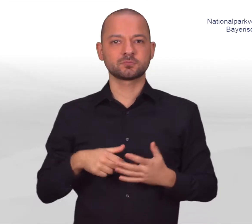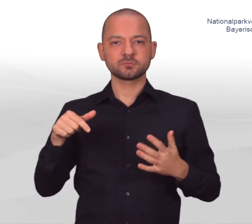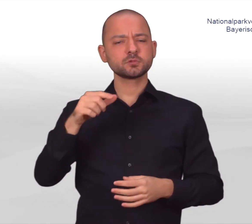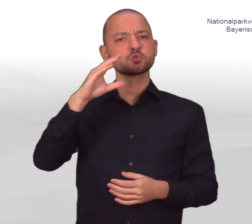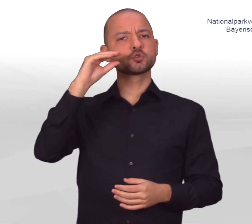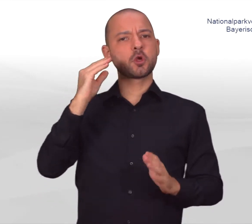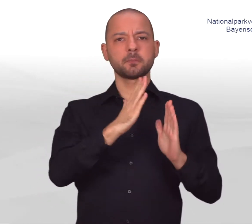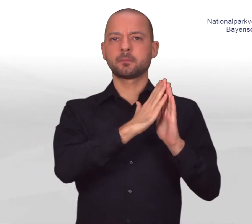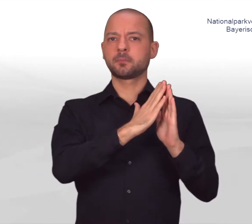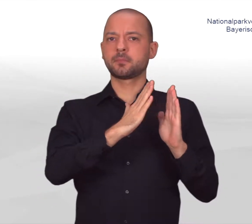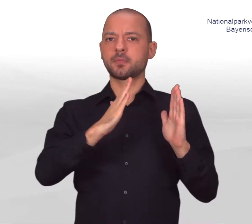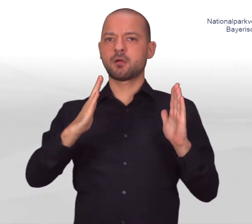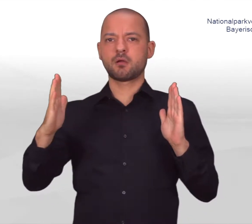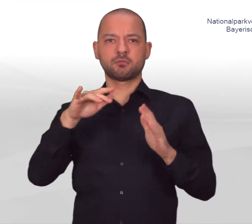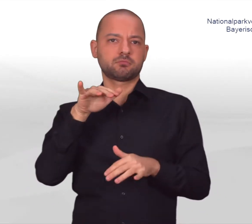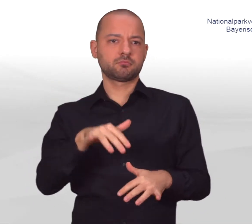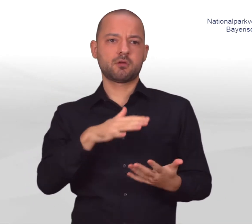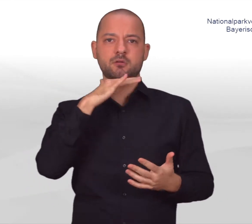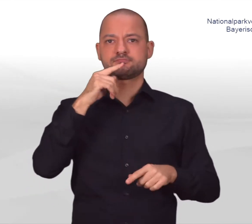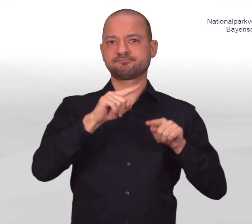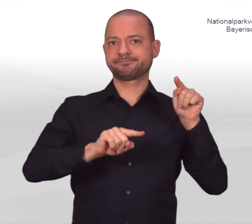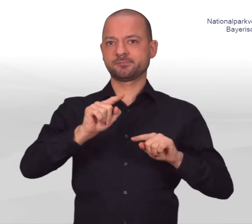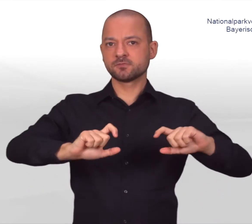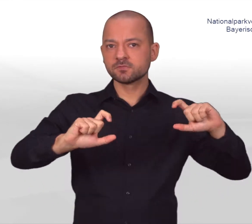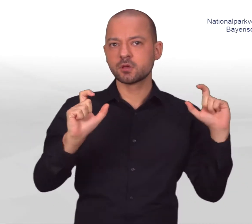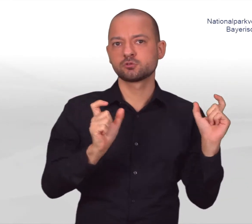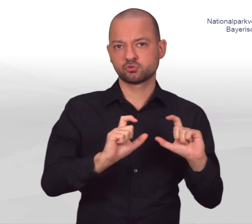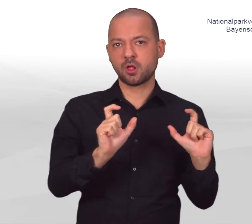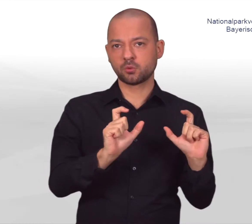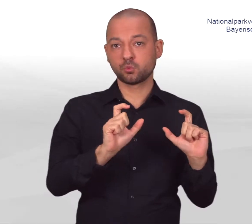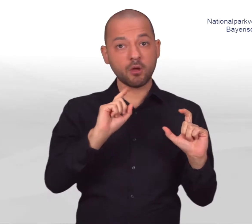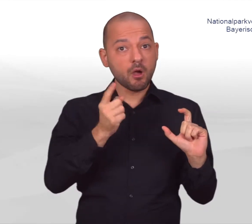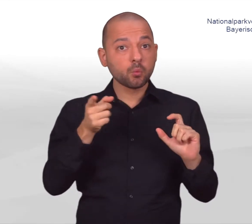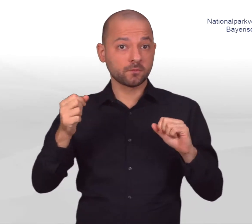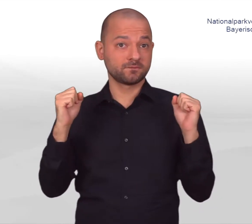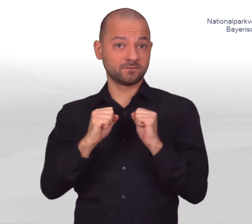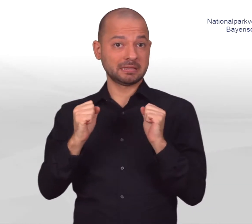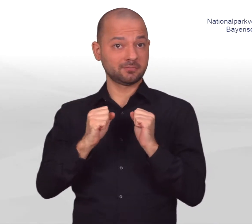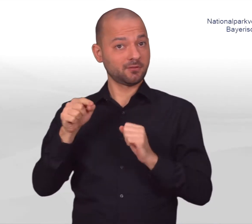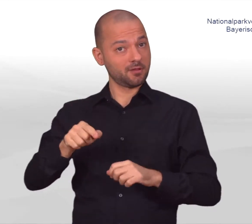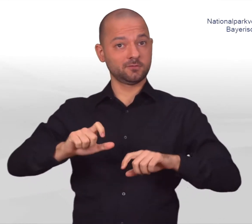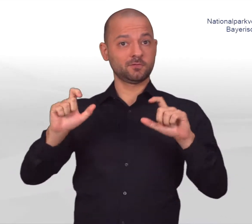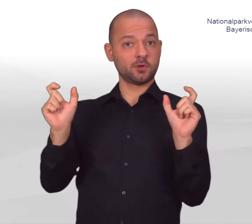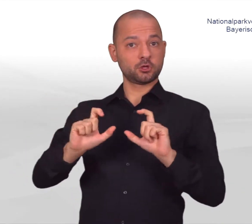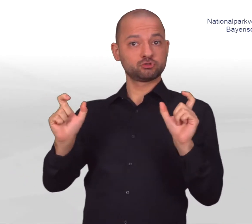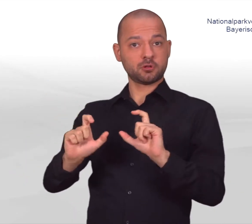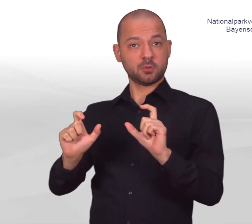Unsere diversen Veranstaltungen im Sommer wie im Winter